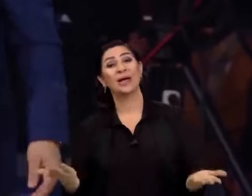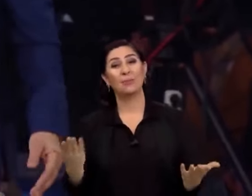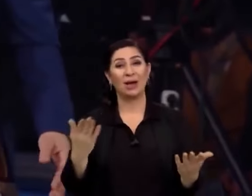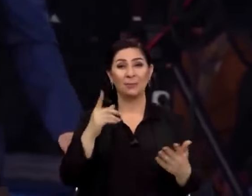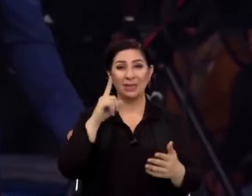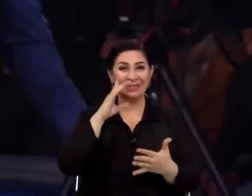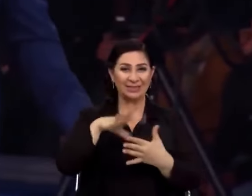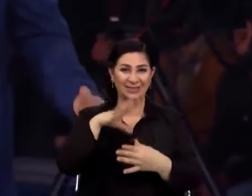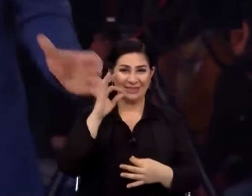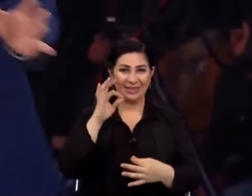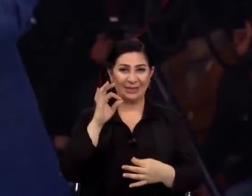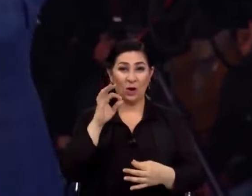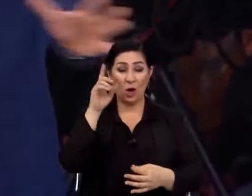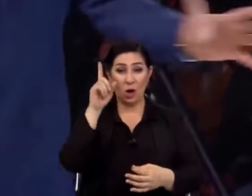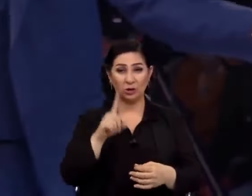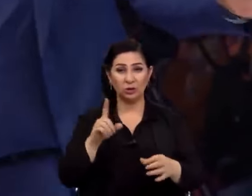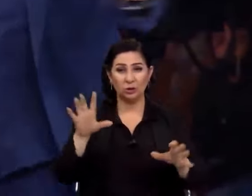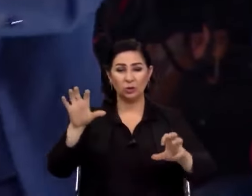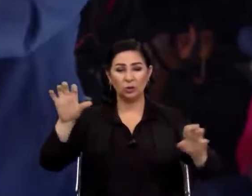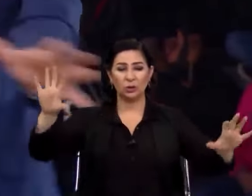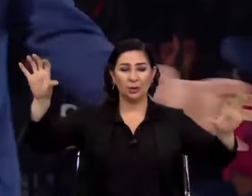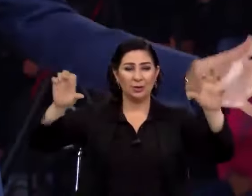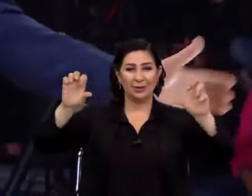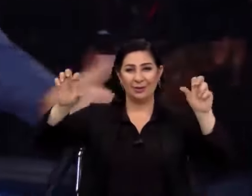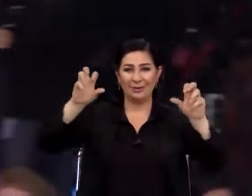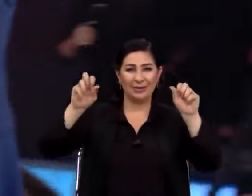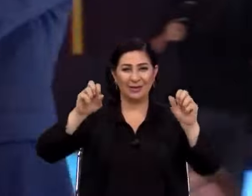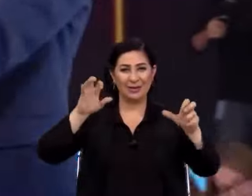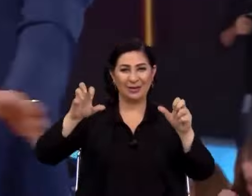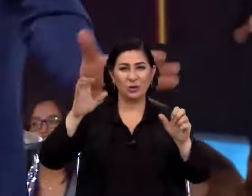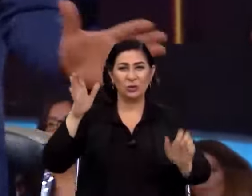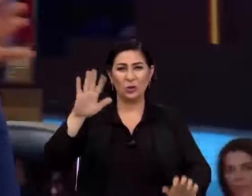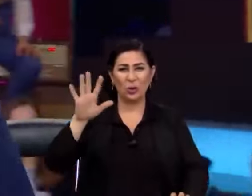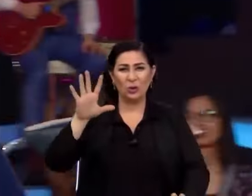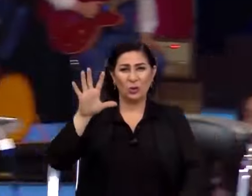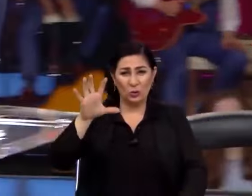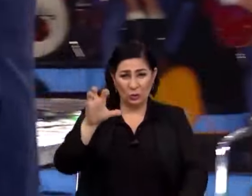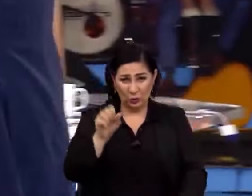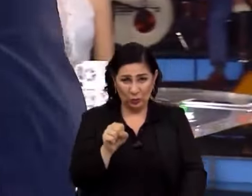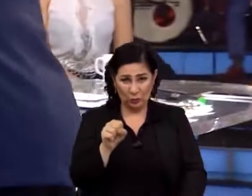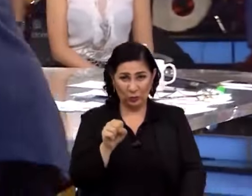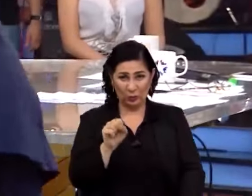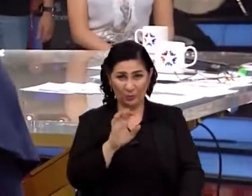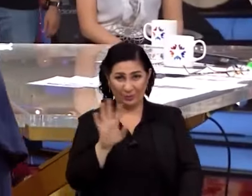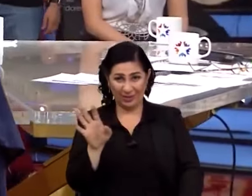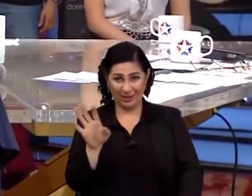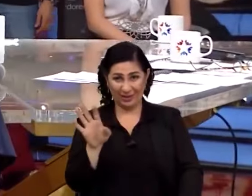insanın önce tutunacak dal araması Ondan sonra tutunacak bir dal Bulduğunda da